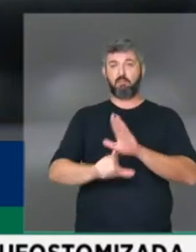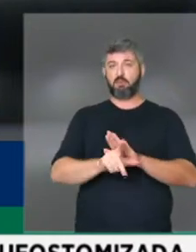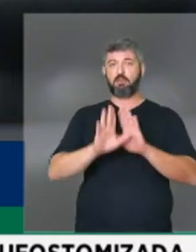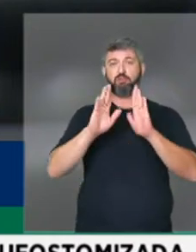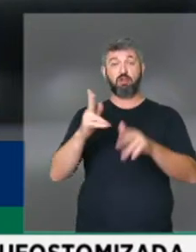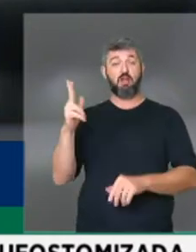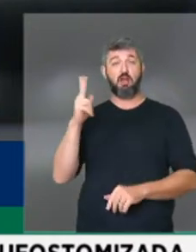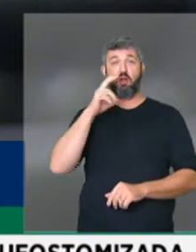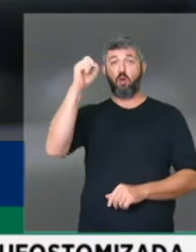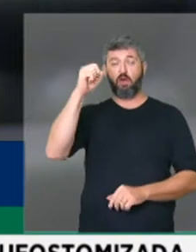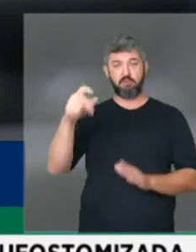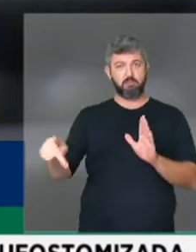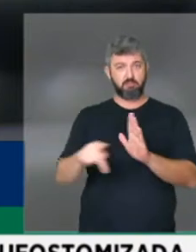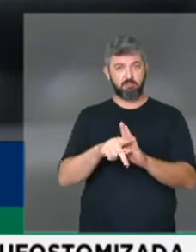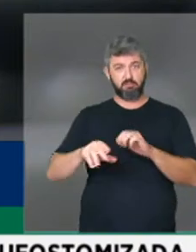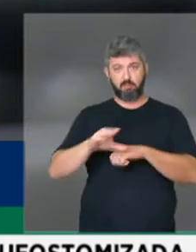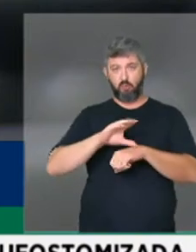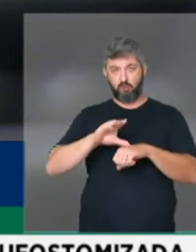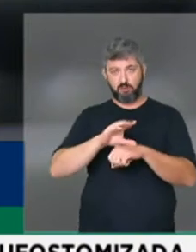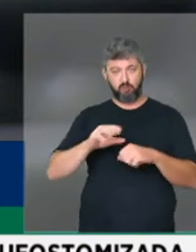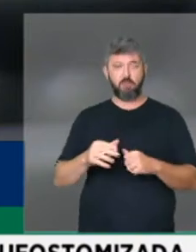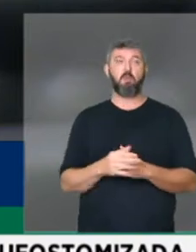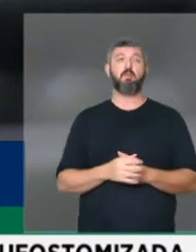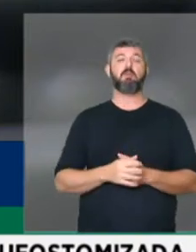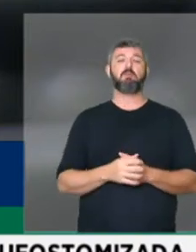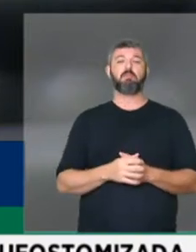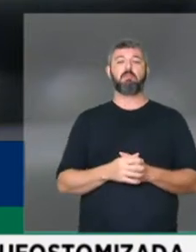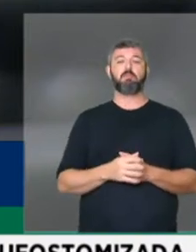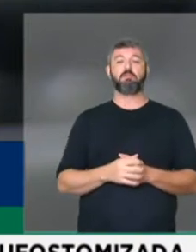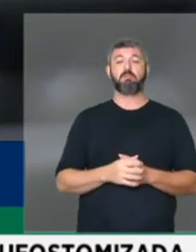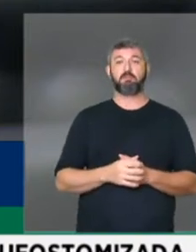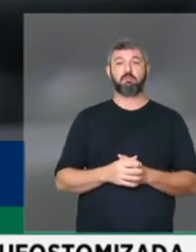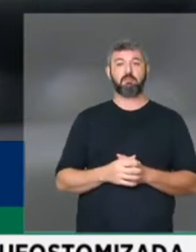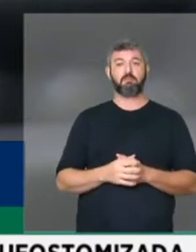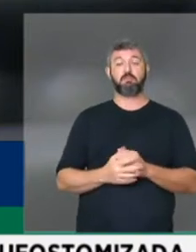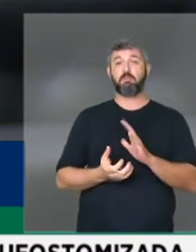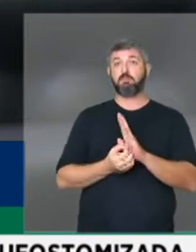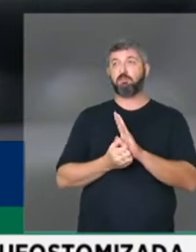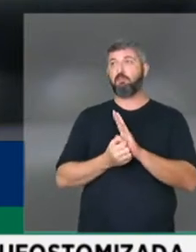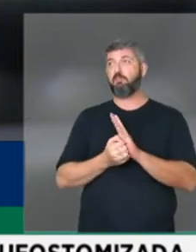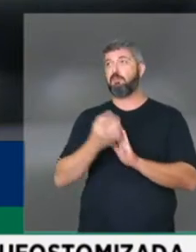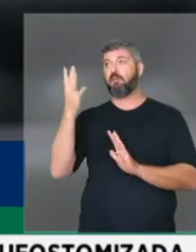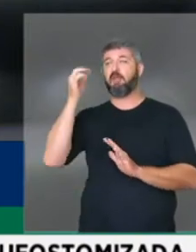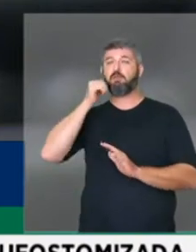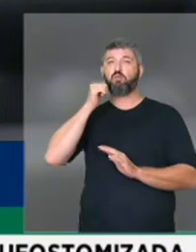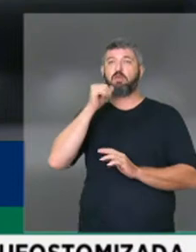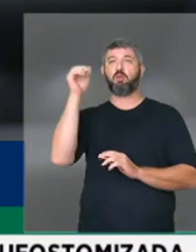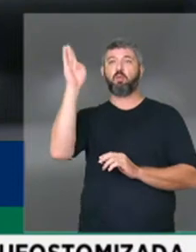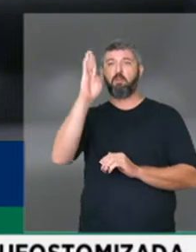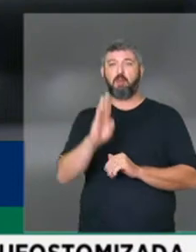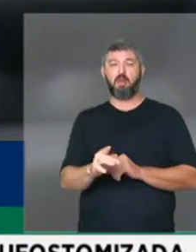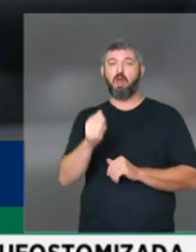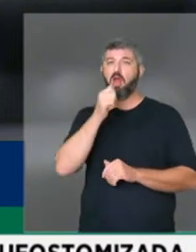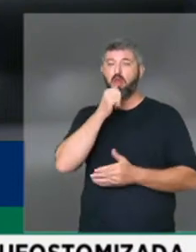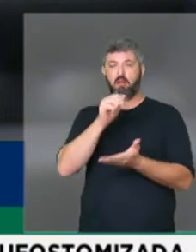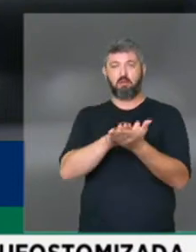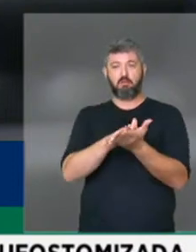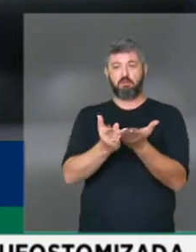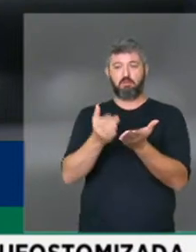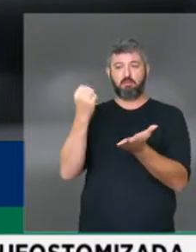TRABALHO, QUE NÓS TENHAMOS UM OLHAR VOLTADO PARA A GARANTIA DE QUE AS MULHERES EMPREGADAS DOMÀSTICAS E TAMBÉM OS HOMENS QUE SÃO MINORITÁRIOS